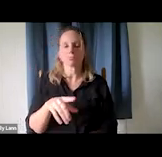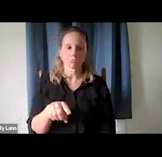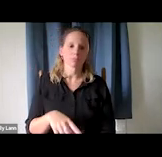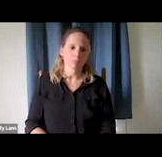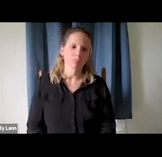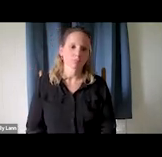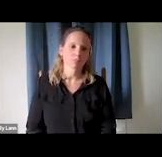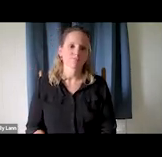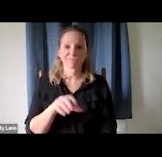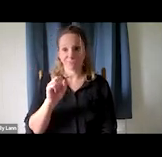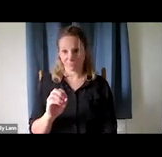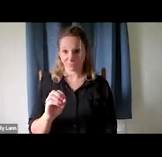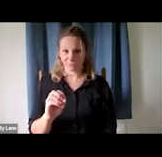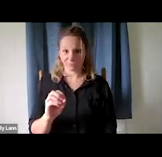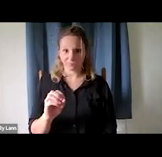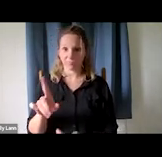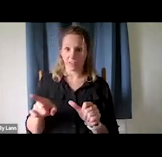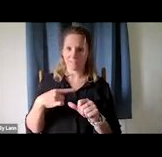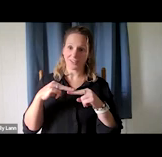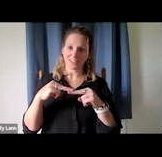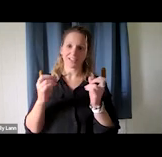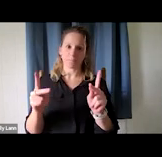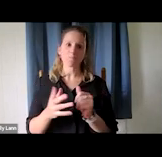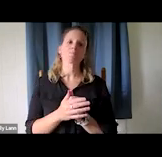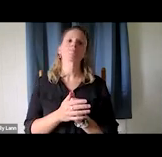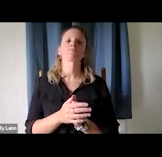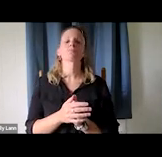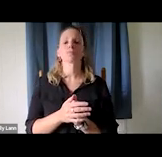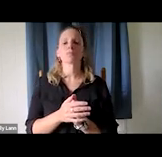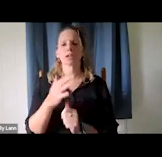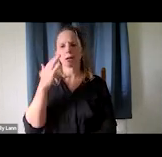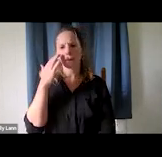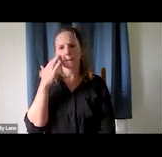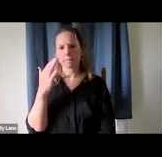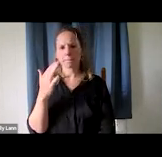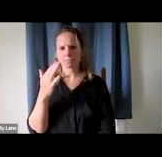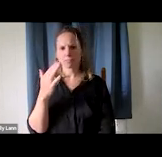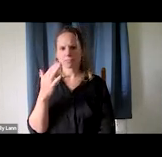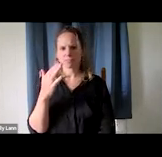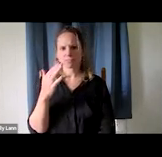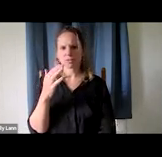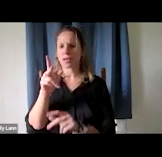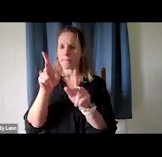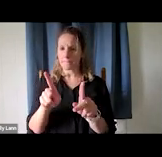Voy con mi primera diapositiva. La SSA no considera discapacitado a un reclamante